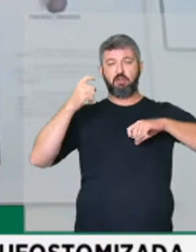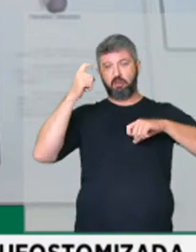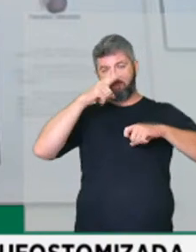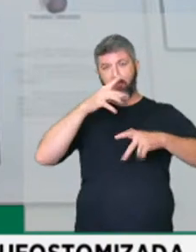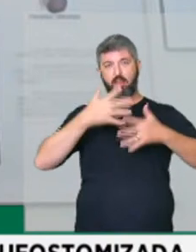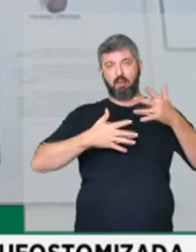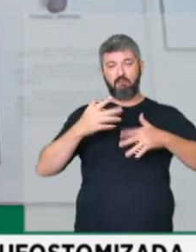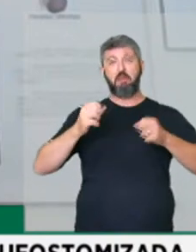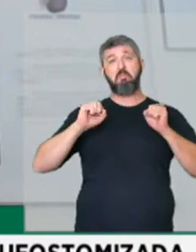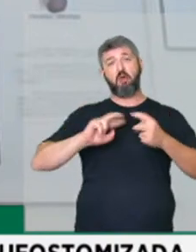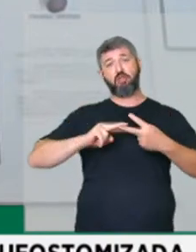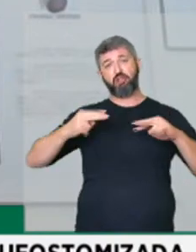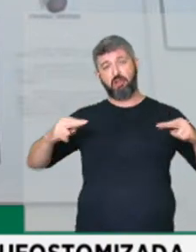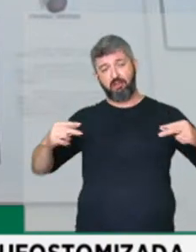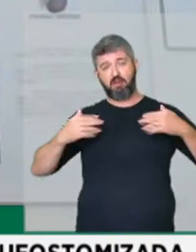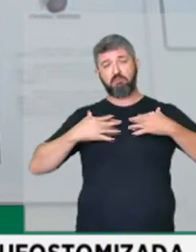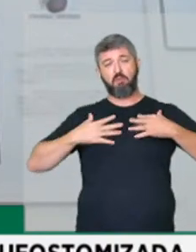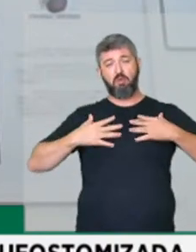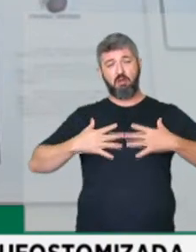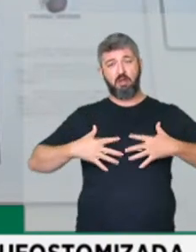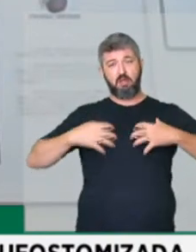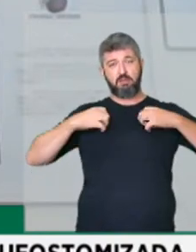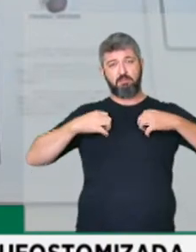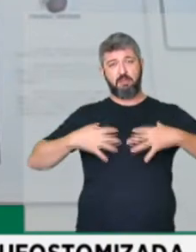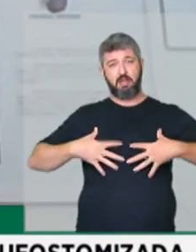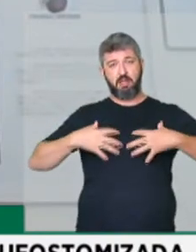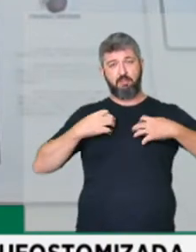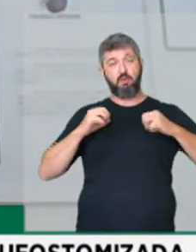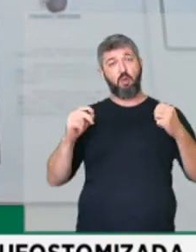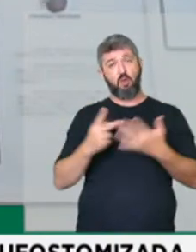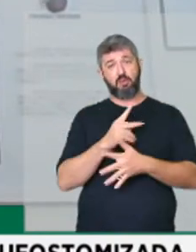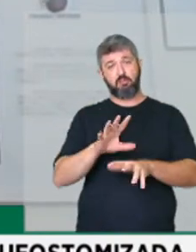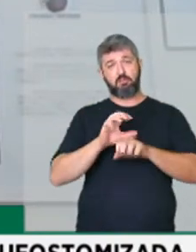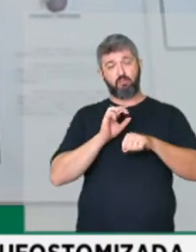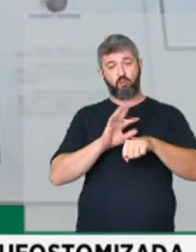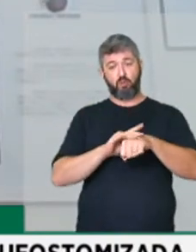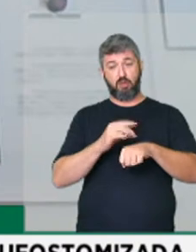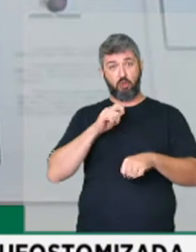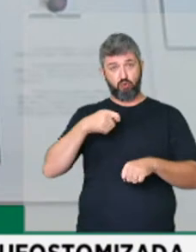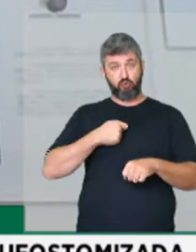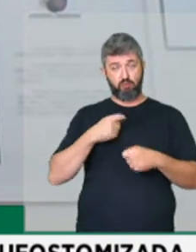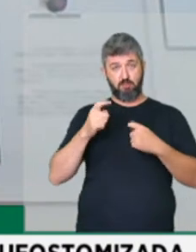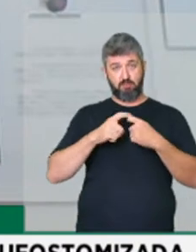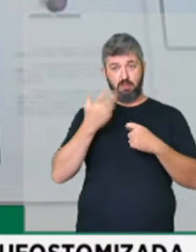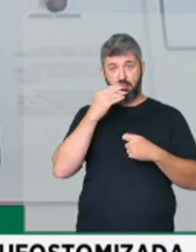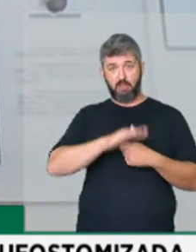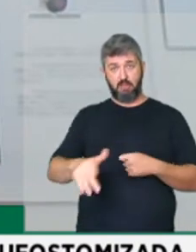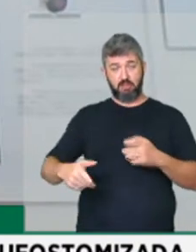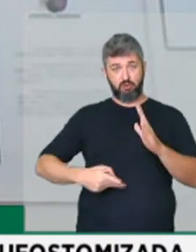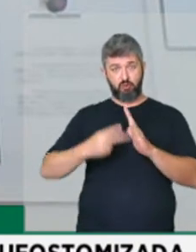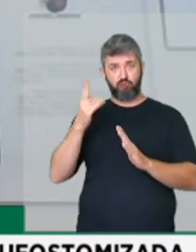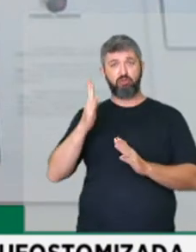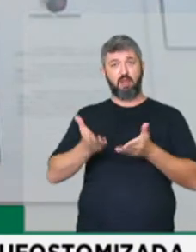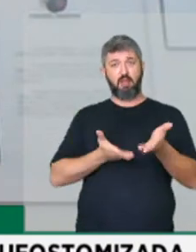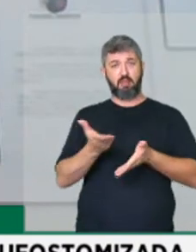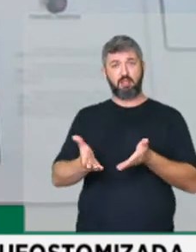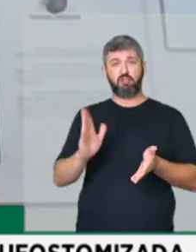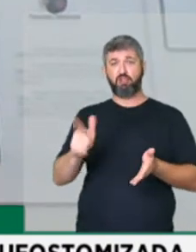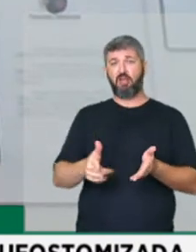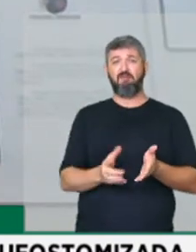SABÃO DENTRO DE UM POTINHO DE IOGURTE, OU UMA SUBSTÂNCIA NO QUAL ELES COLOCAM AQUELA SODA CÁUSTICA PRA VOCÊ FAZER QUE A CRIANÇA CONFUNDE AQUILO COM ALIMENTO. E INGERE. EXISTE